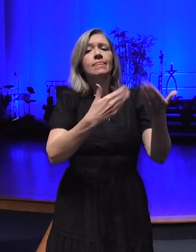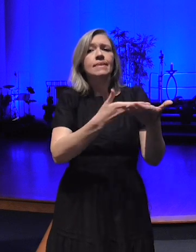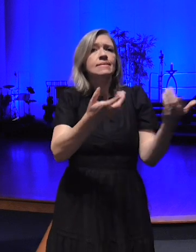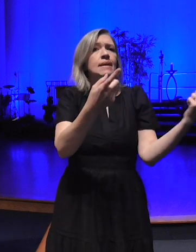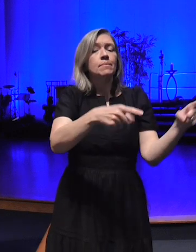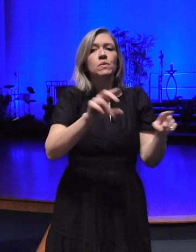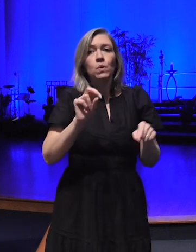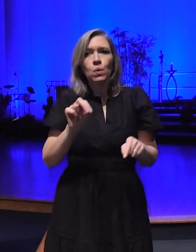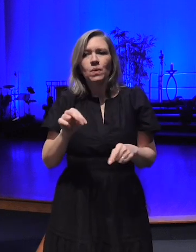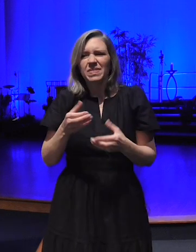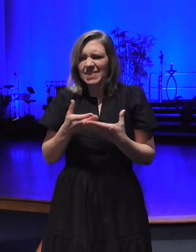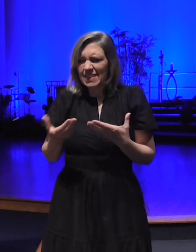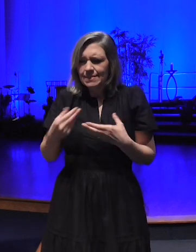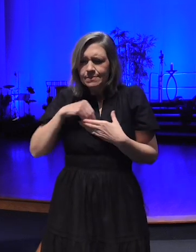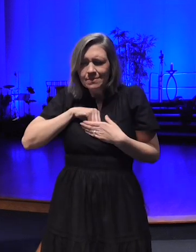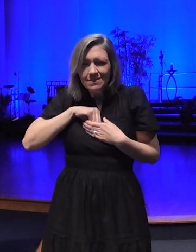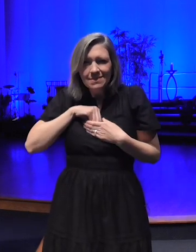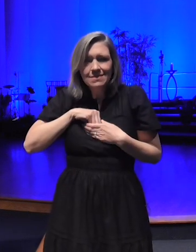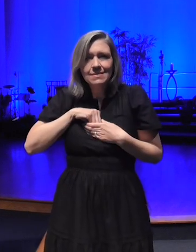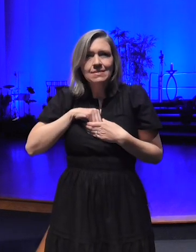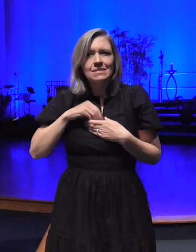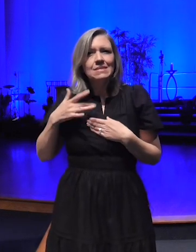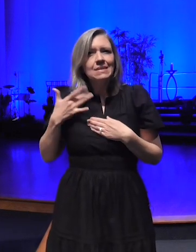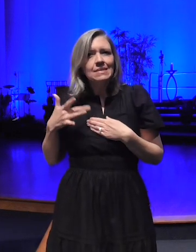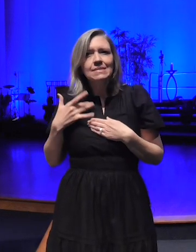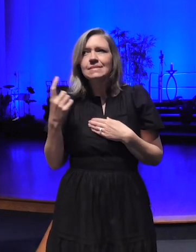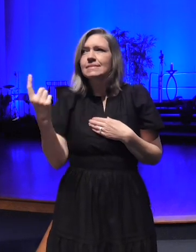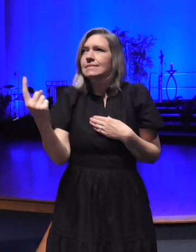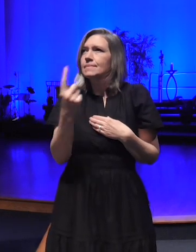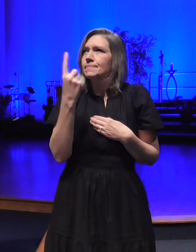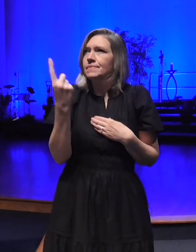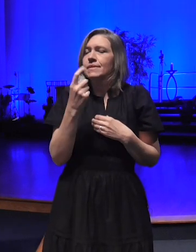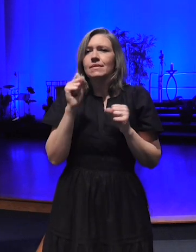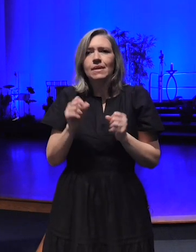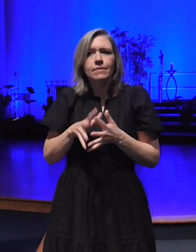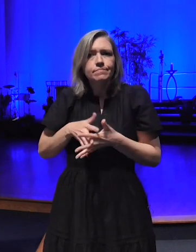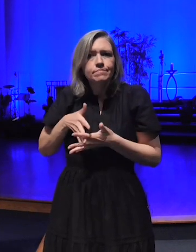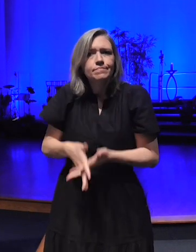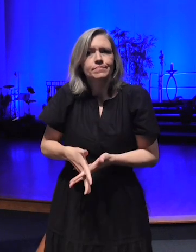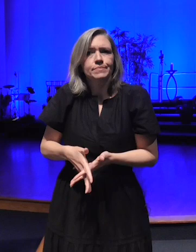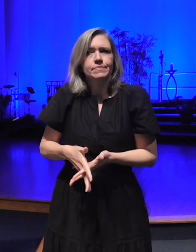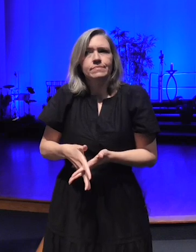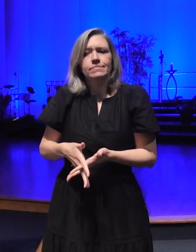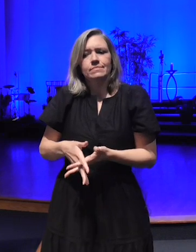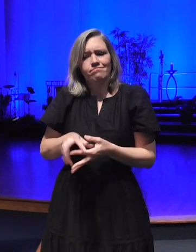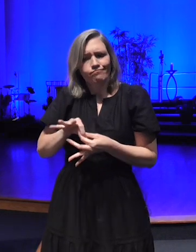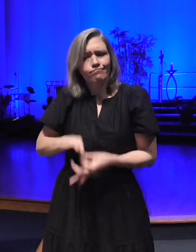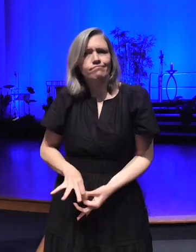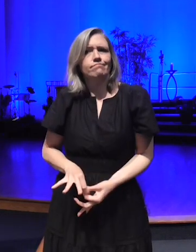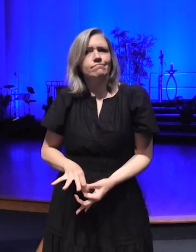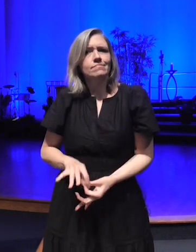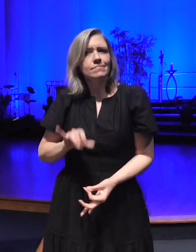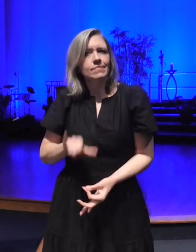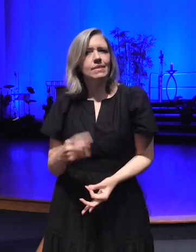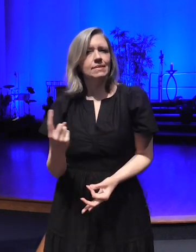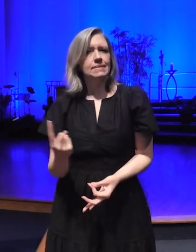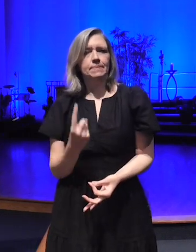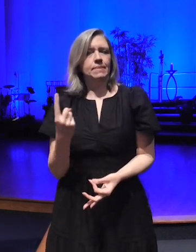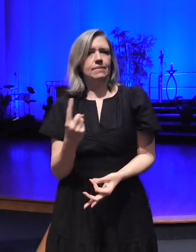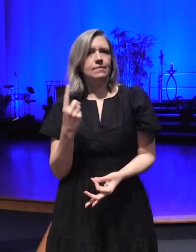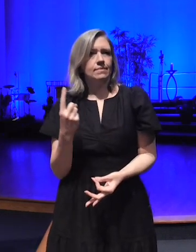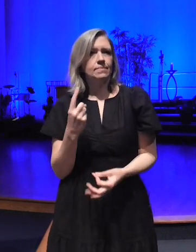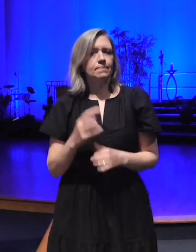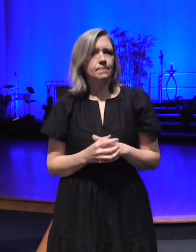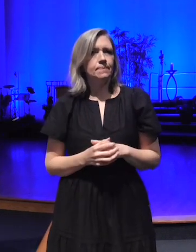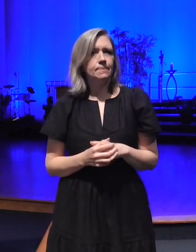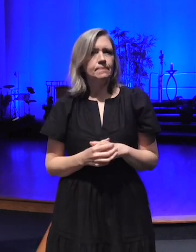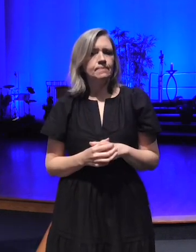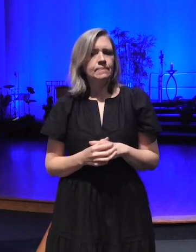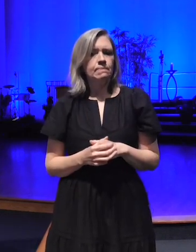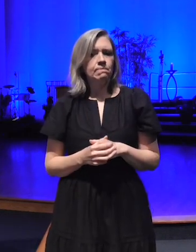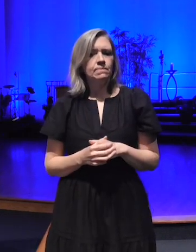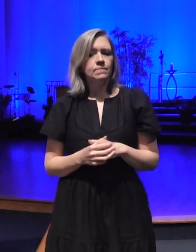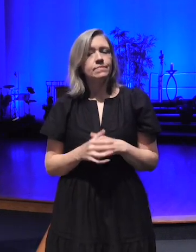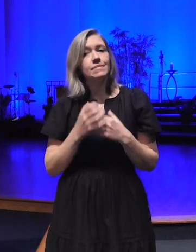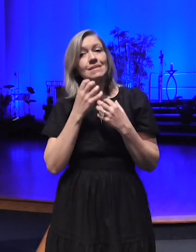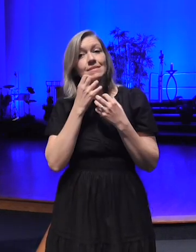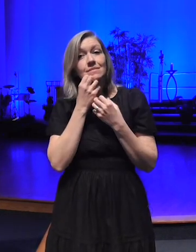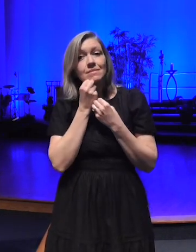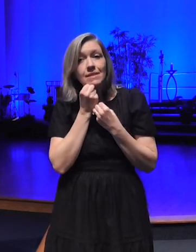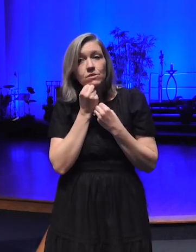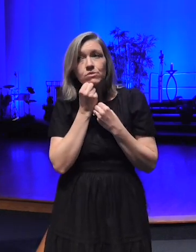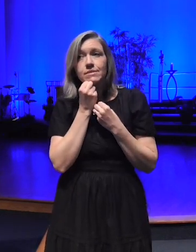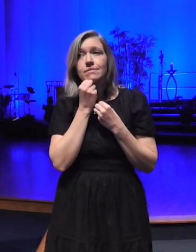y podemos poner nuestras raíces en ese algo momentos sagrados que nos fortalecen